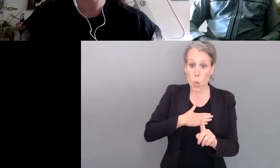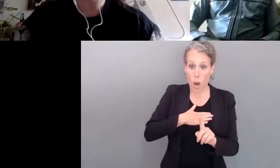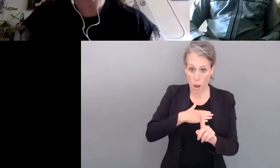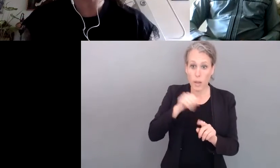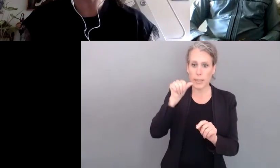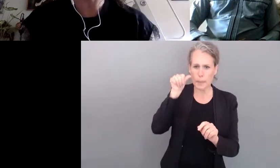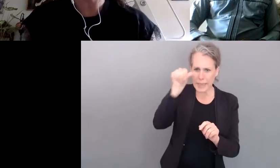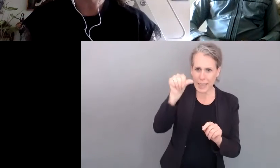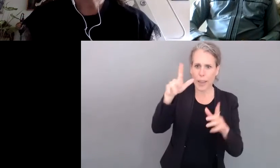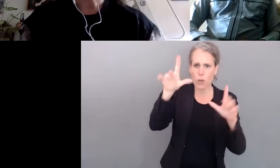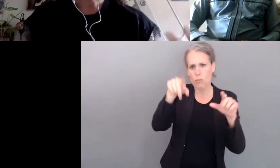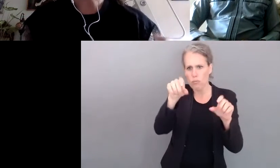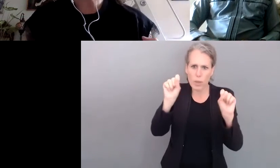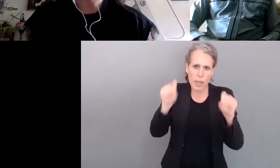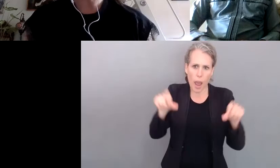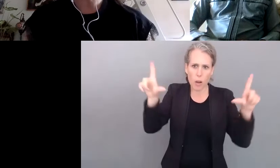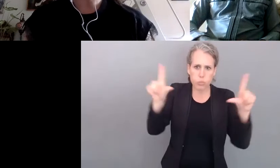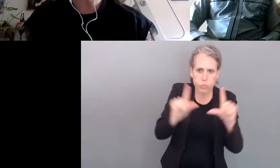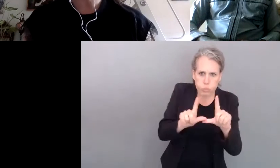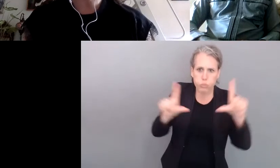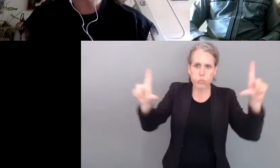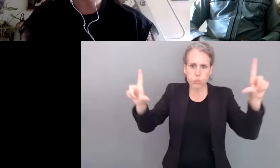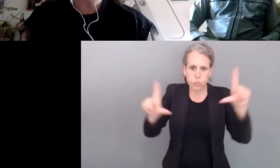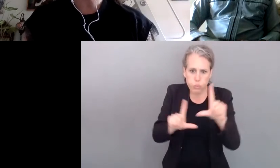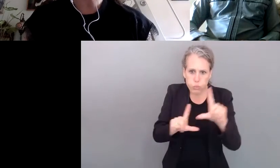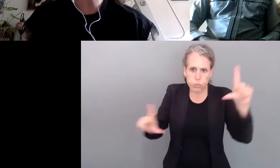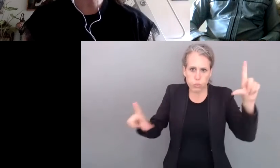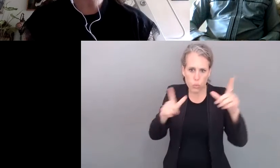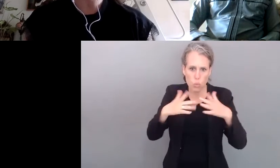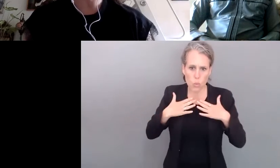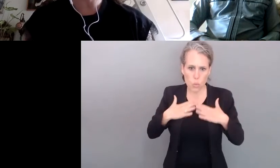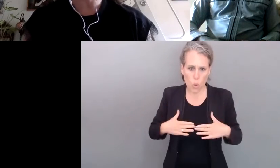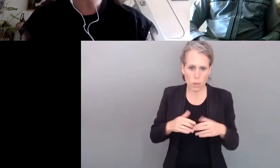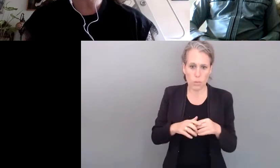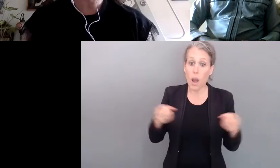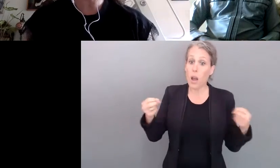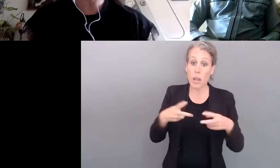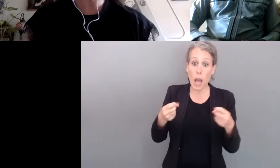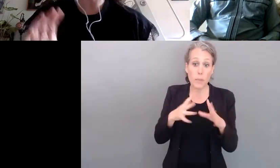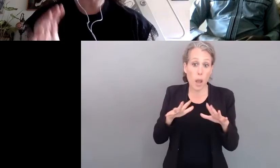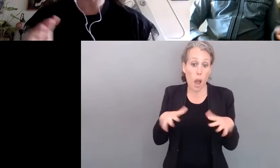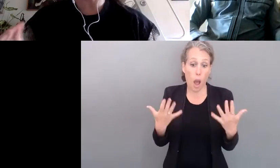El intérprete de señas internacional está iluminado y usted puede fijar y cambiar el tamaño de